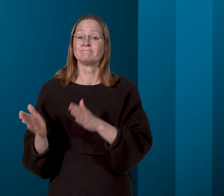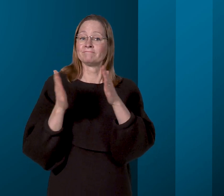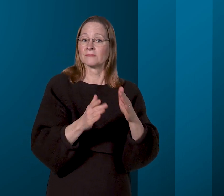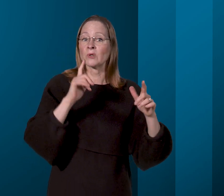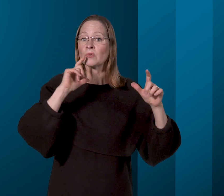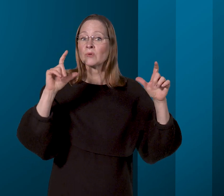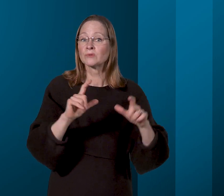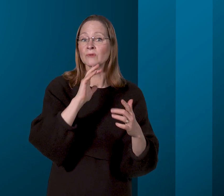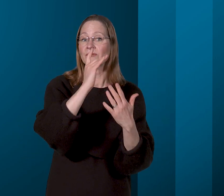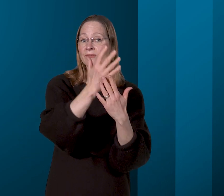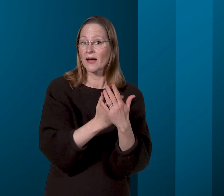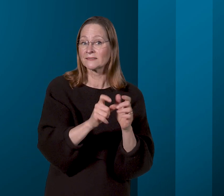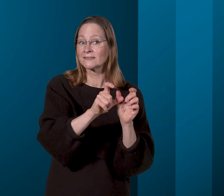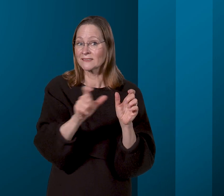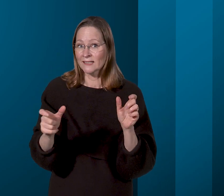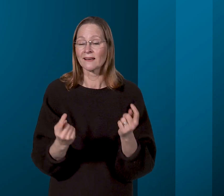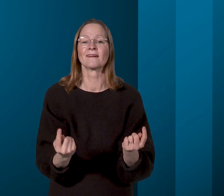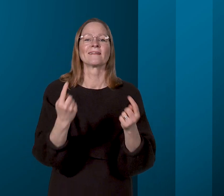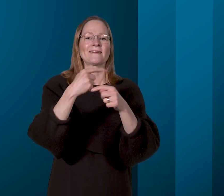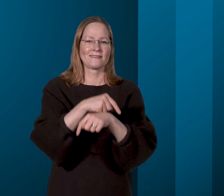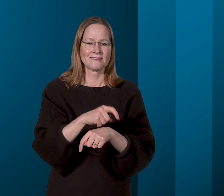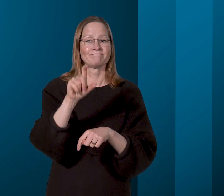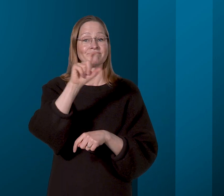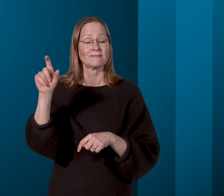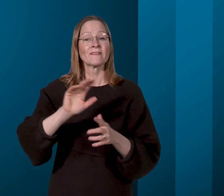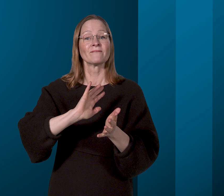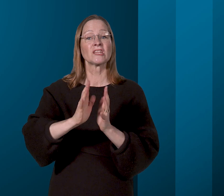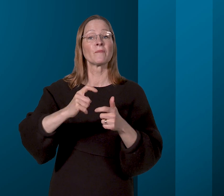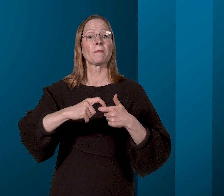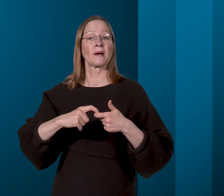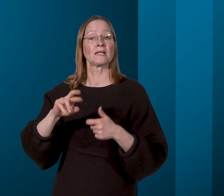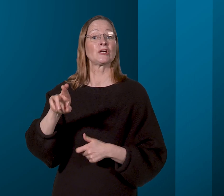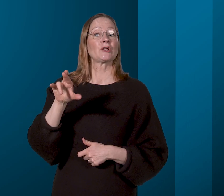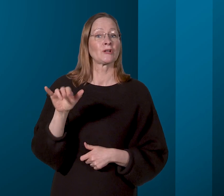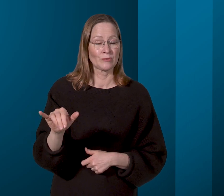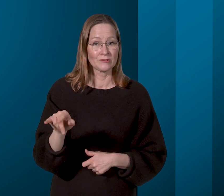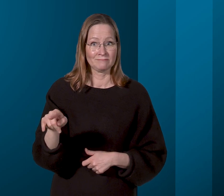Yhdistystarinat-sarjassa on vuorossa Viittovat perheet ry, -